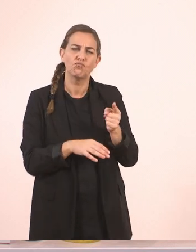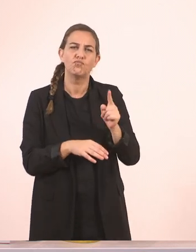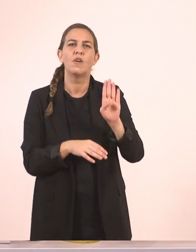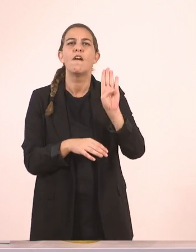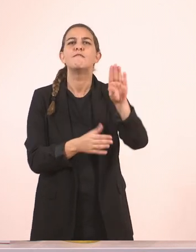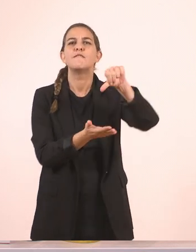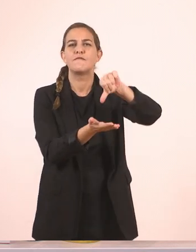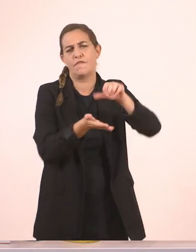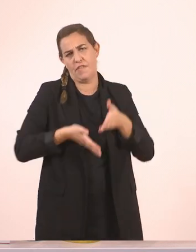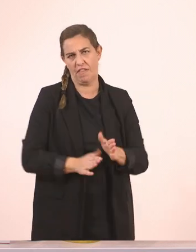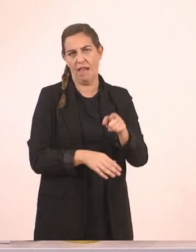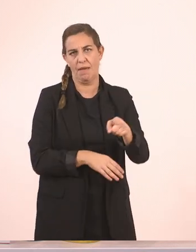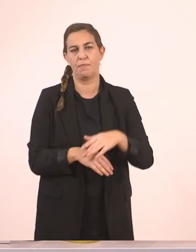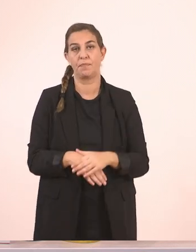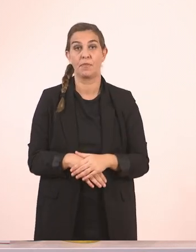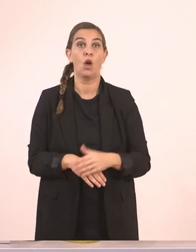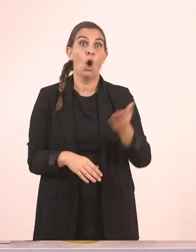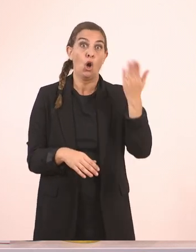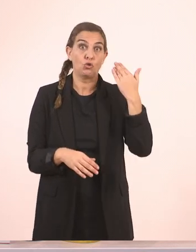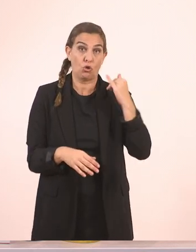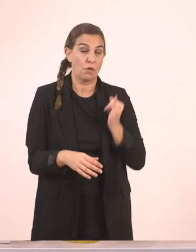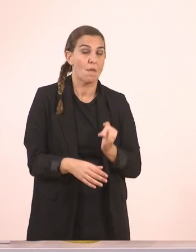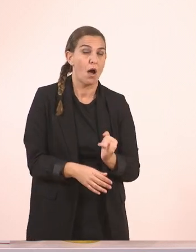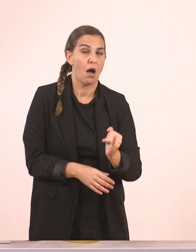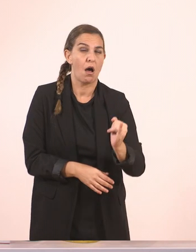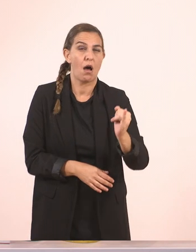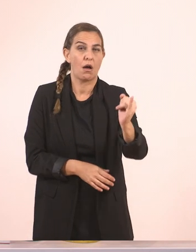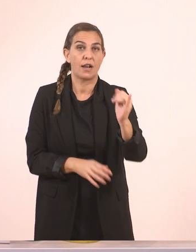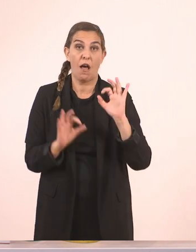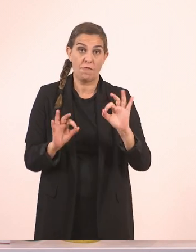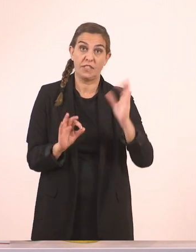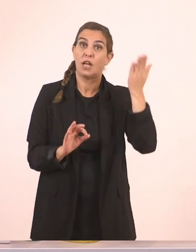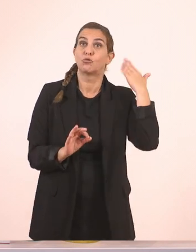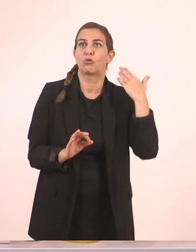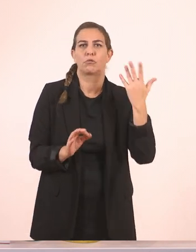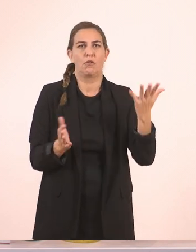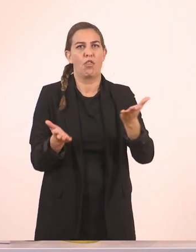Σκεφτείτε βέβαια ότι εκείνη την εποχή δεν υπήρχαν τα μέσα που έχουμε εμείς σήμερα.